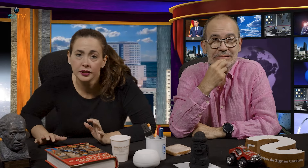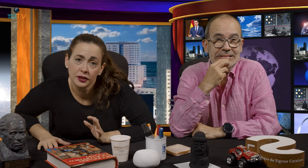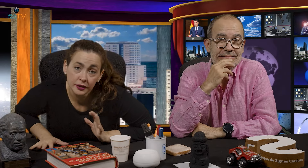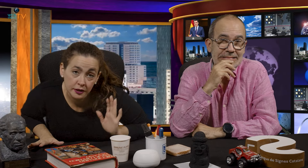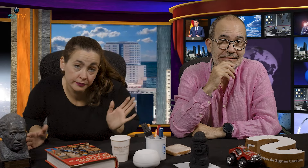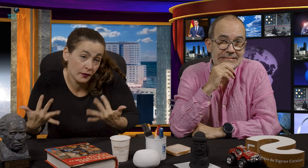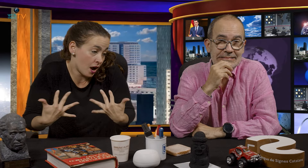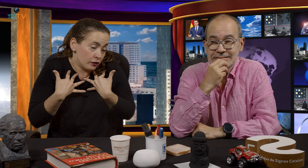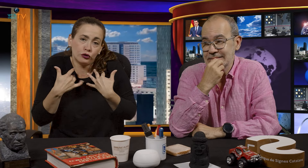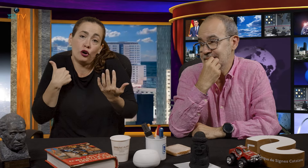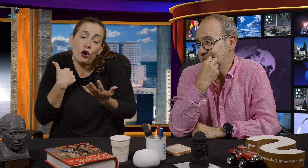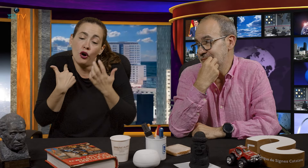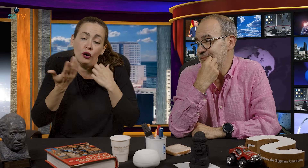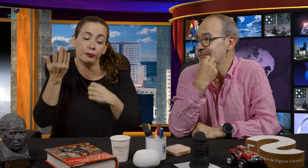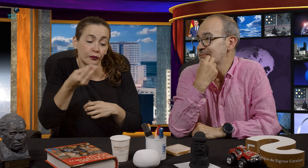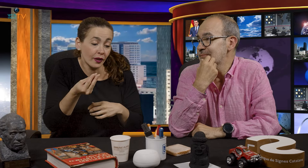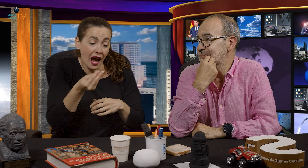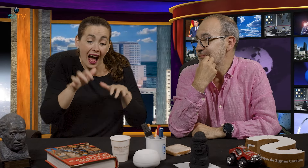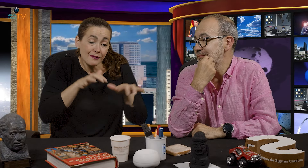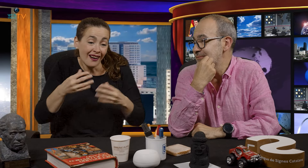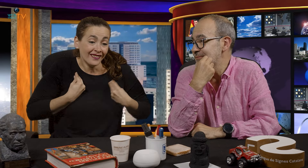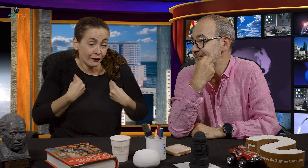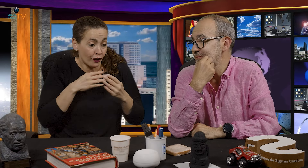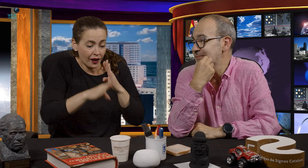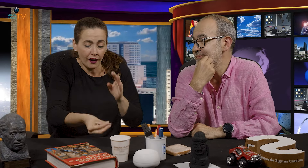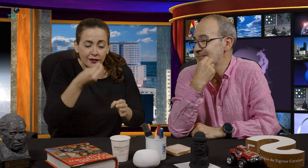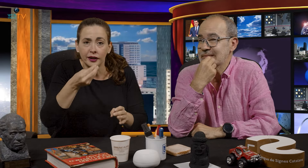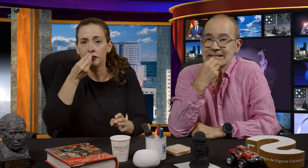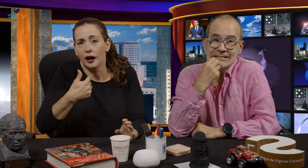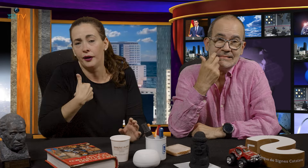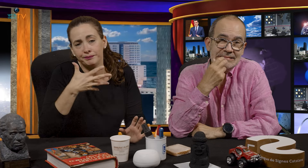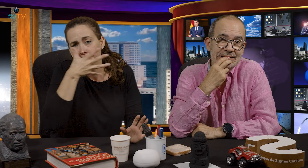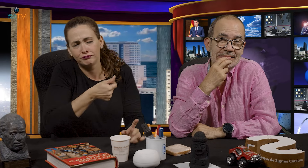Me da mucho asco. No puedo ver como coméis directamente animales vivos.